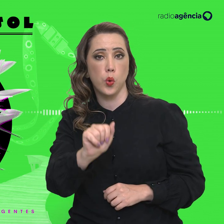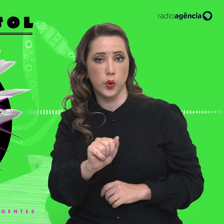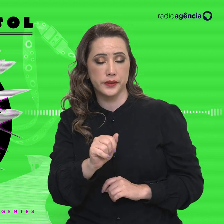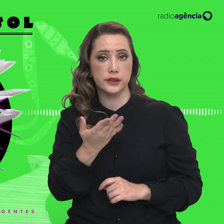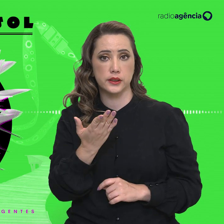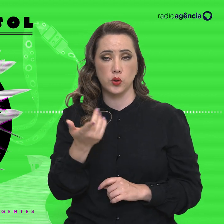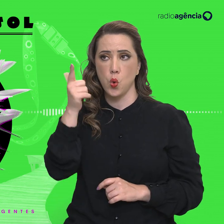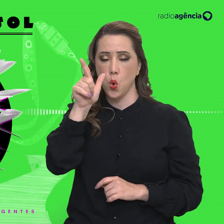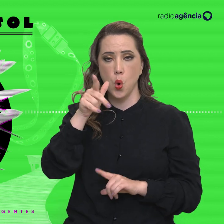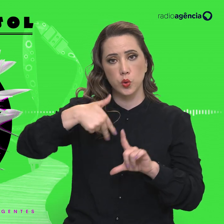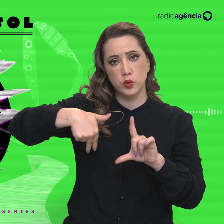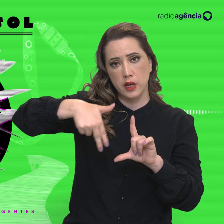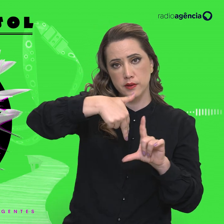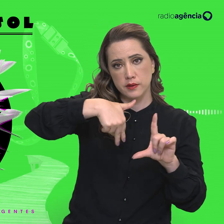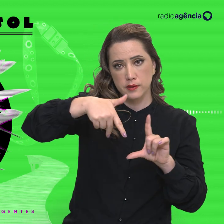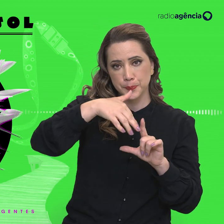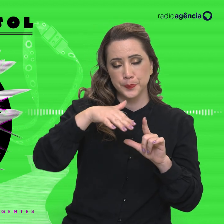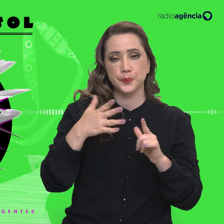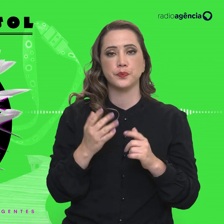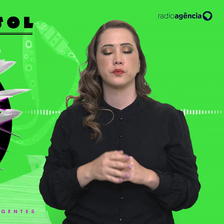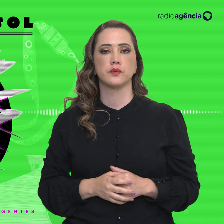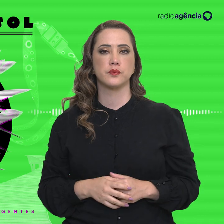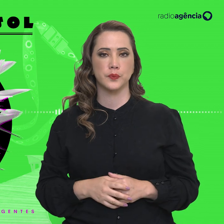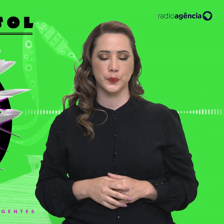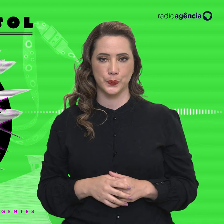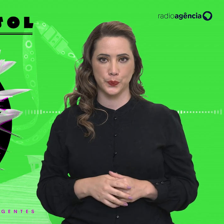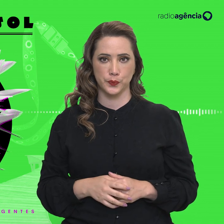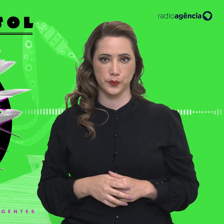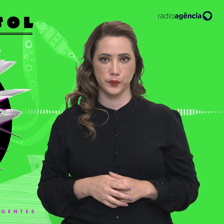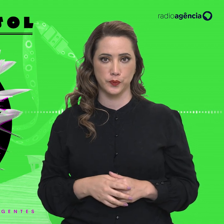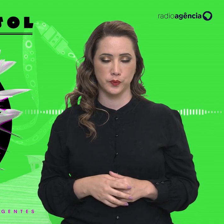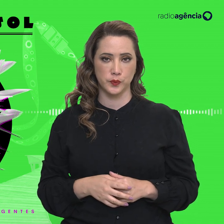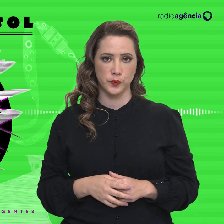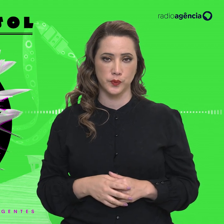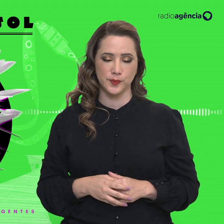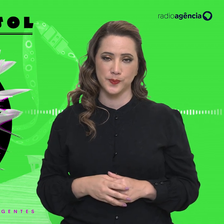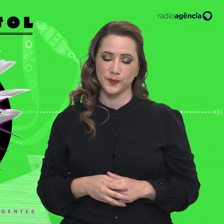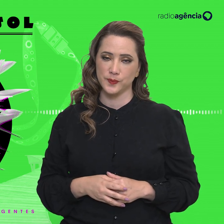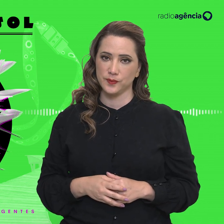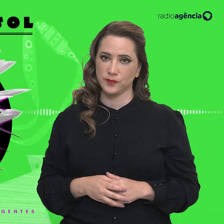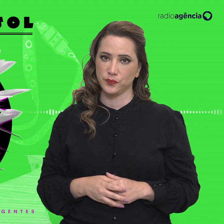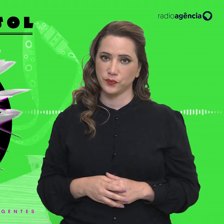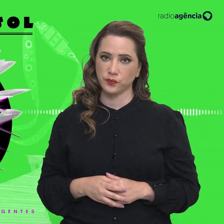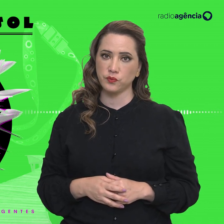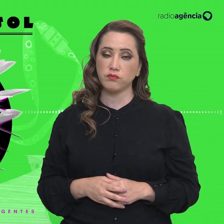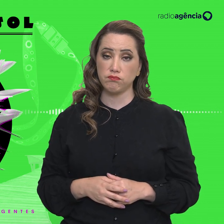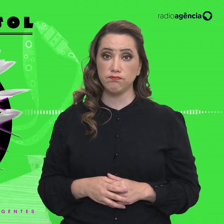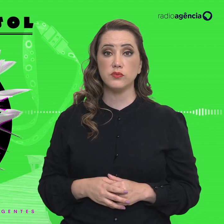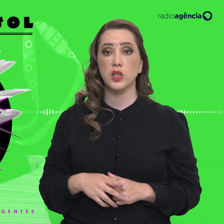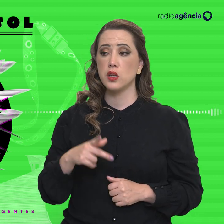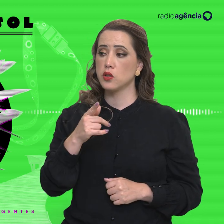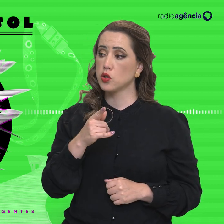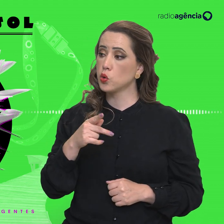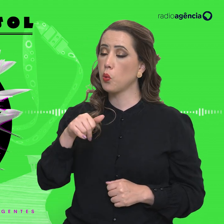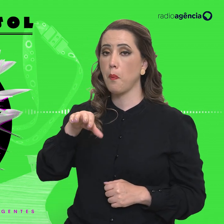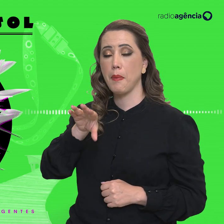[mudando o canal da tv] 🎶 [Voz brasileira do Yuta em Jujutsu Kaisen] Por quê você é uma feiticeira Jujutsu? Eu queria ser assim como você. [Patrícia]…do Pablo em Backyardigans🎶